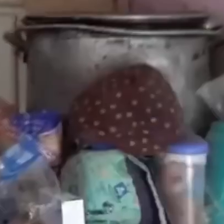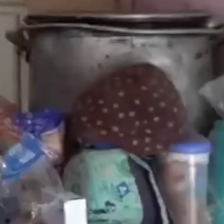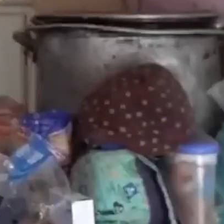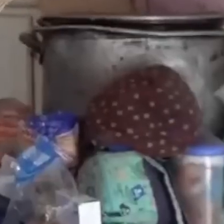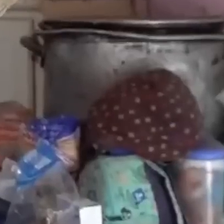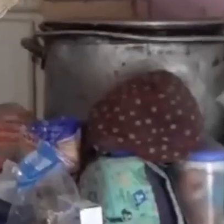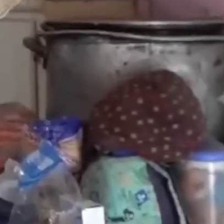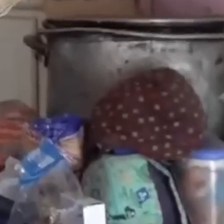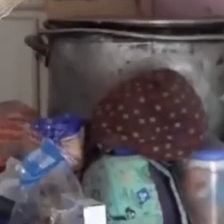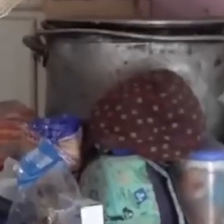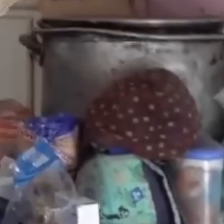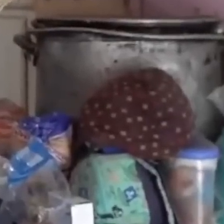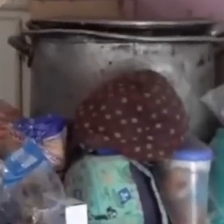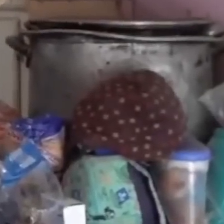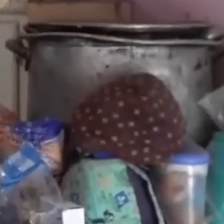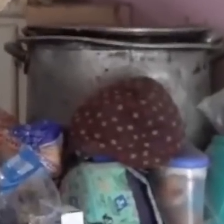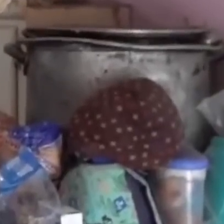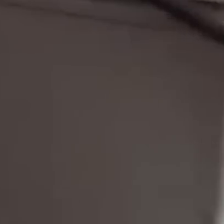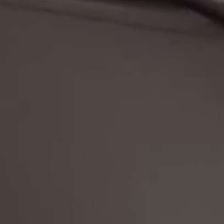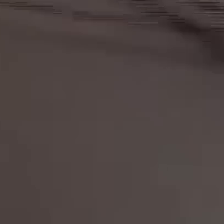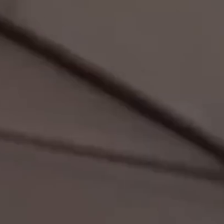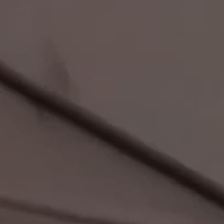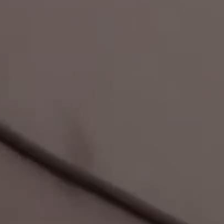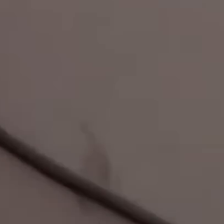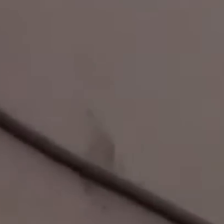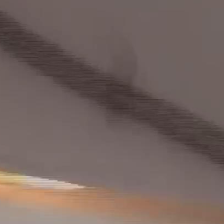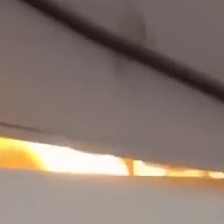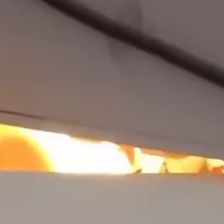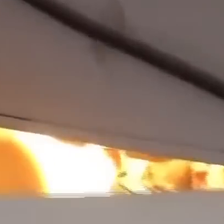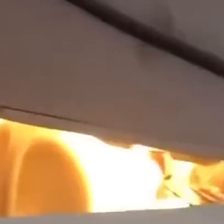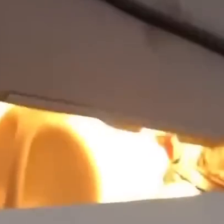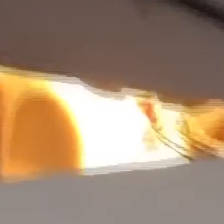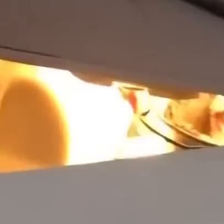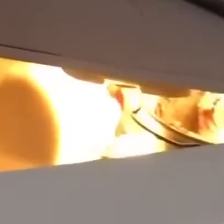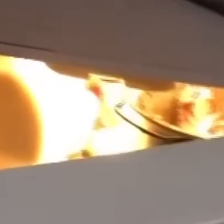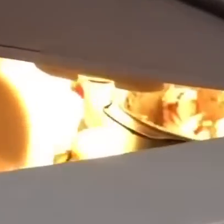que el programa Sol del Norte se suma al subsidio que dejó el expresidente Andrés